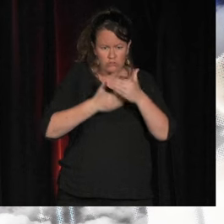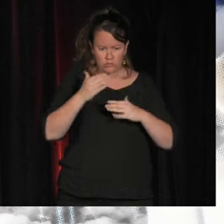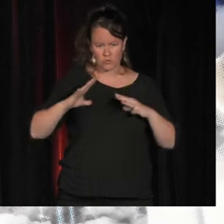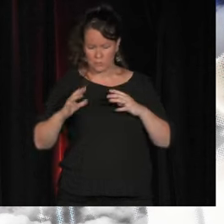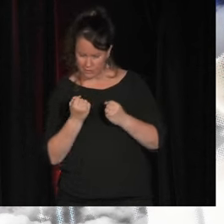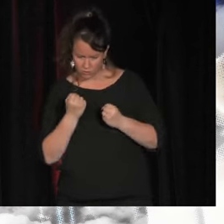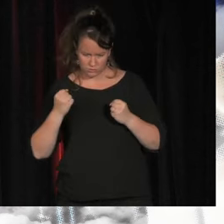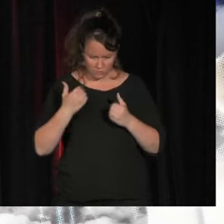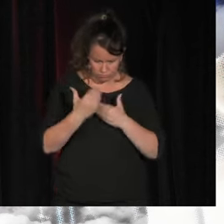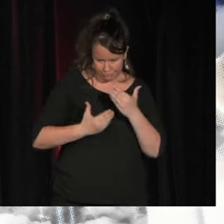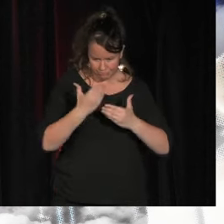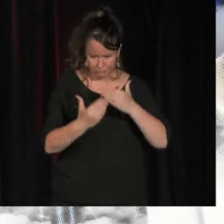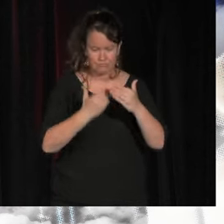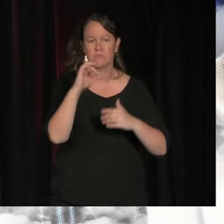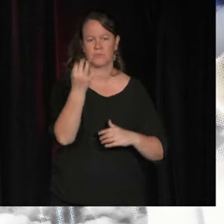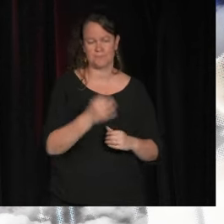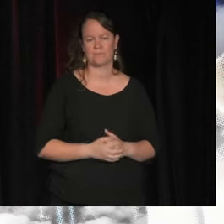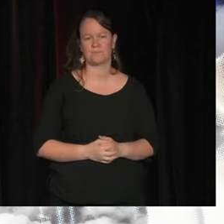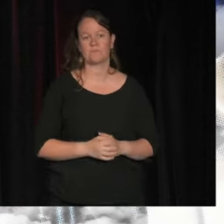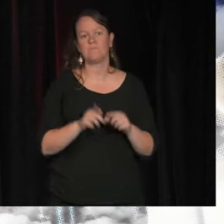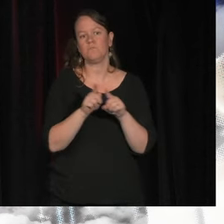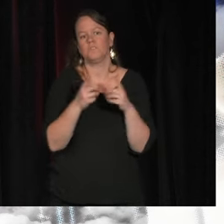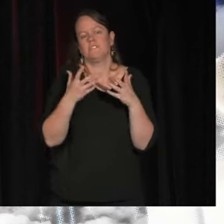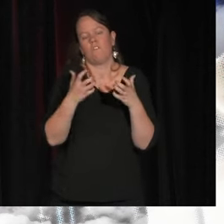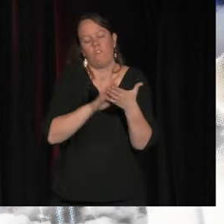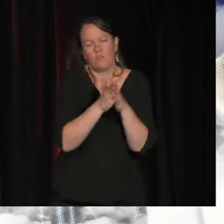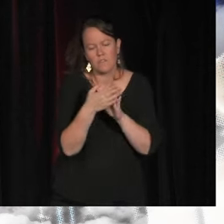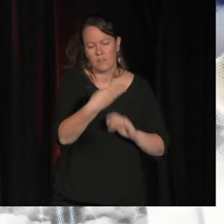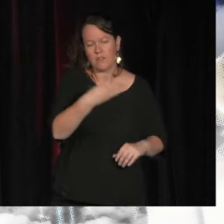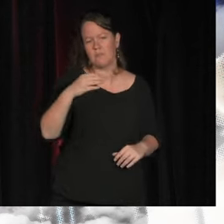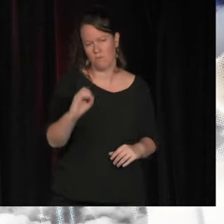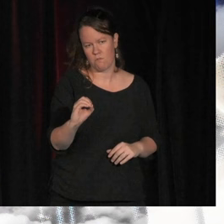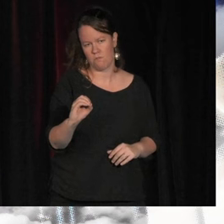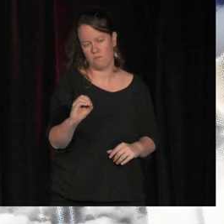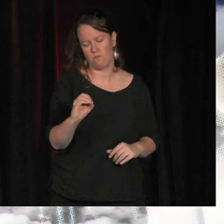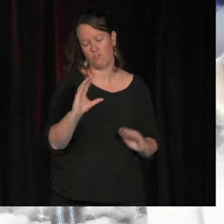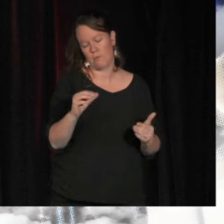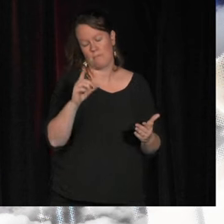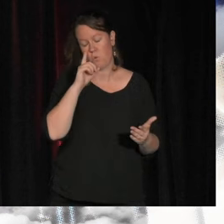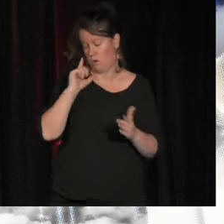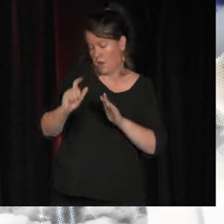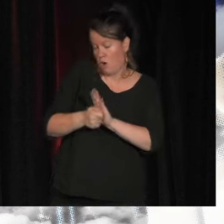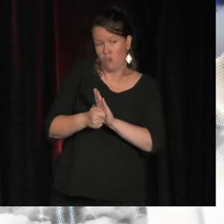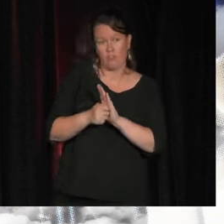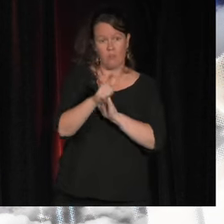etc., sachant qu'il y avait aussi l'ambition d'en faire un MMO, puisqu'à cette époque-là, on est en 2007, vu toute la thune